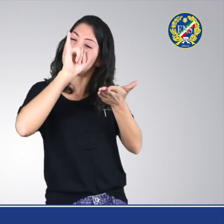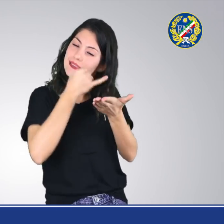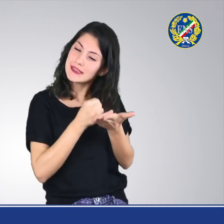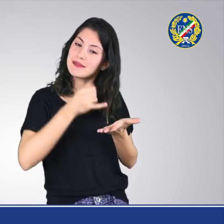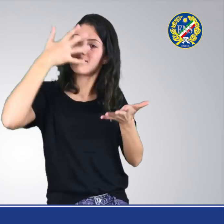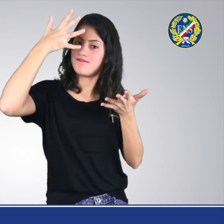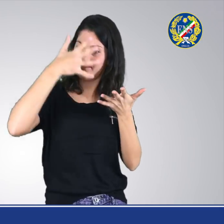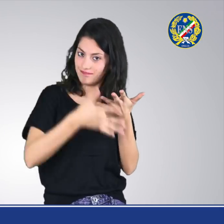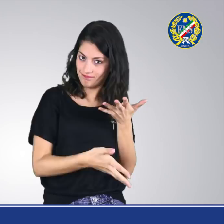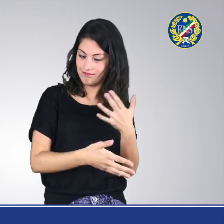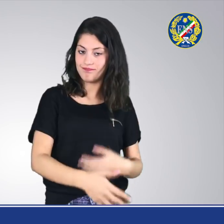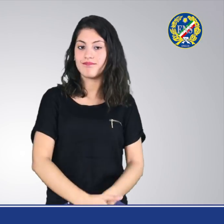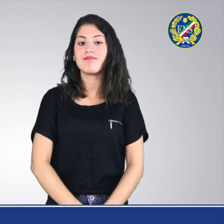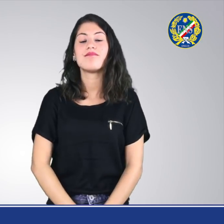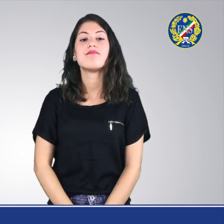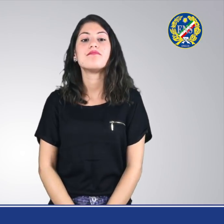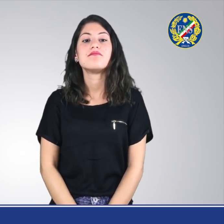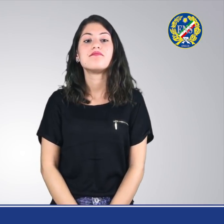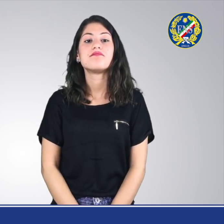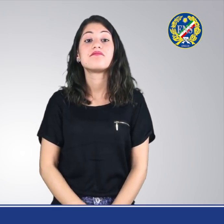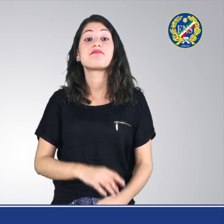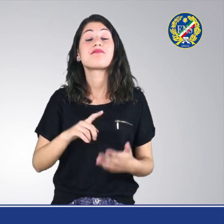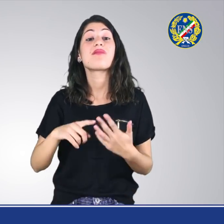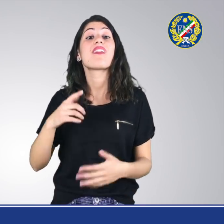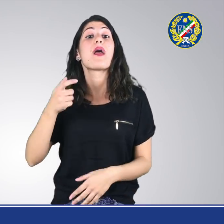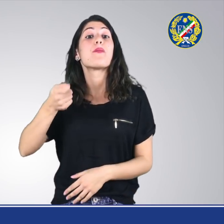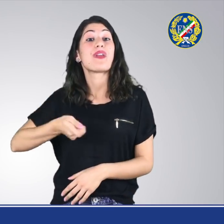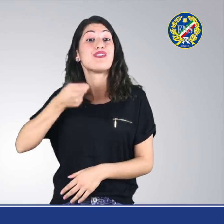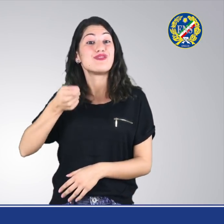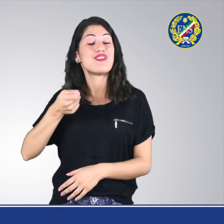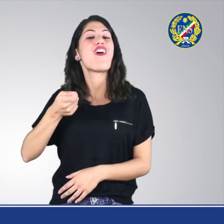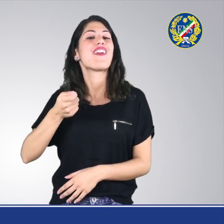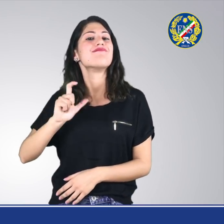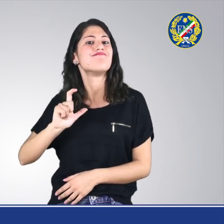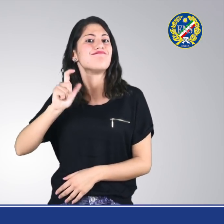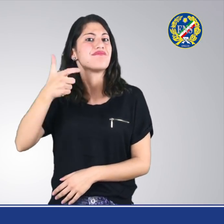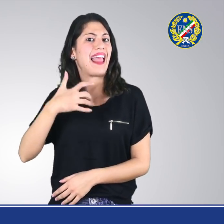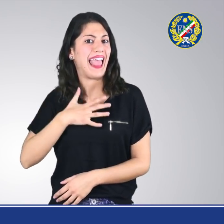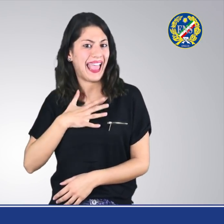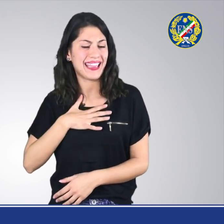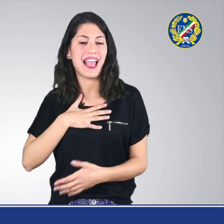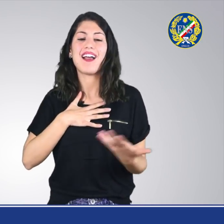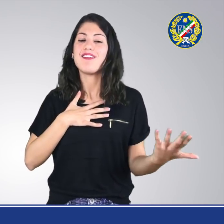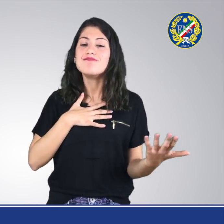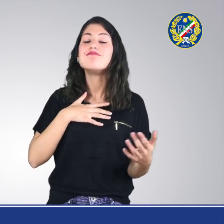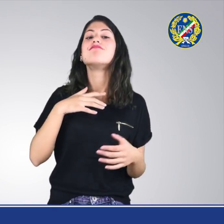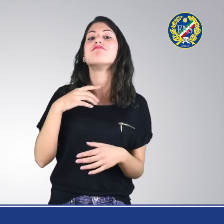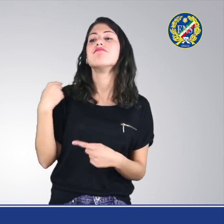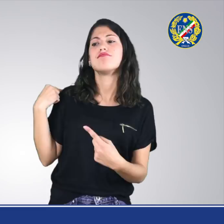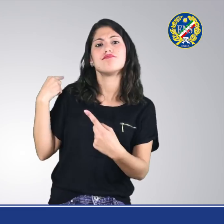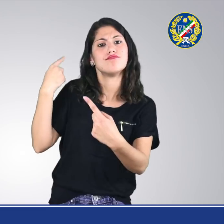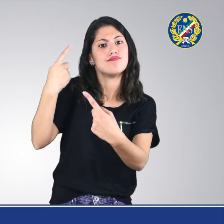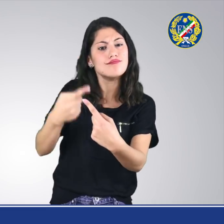ma era stata respinta dal Consiglio di Stato che aveva chiesto una legge specifica. 4) Innalzamento dell'età pensionabile,